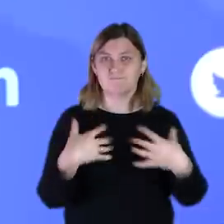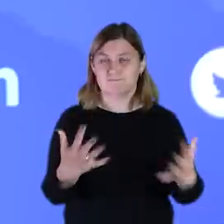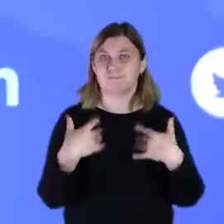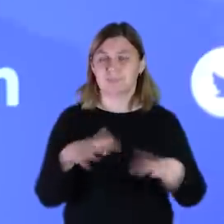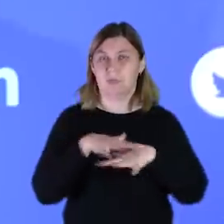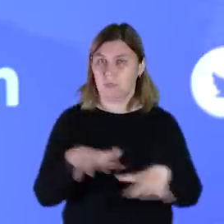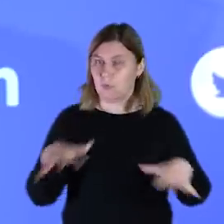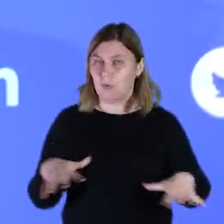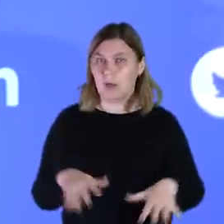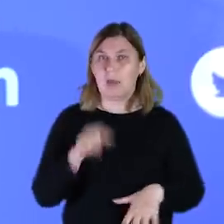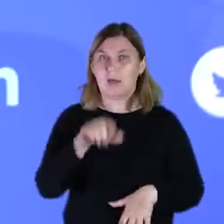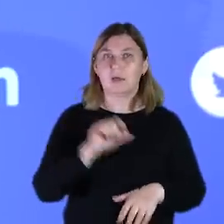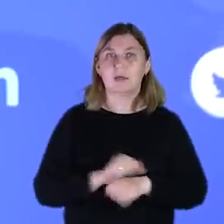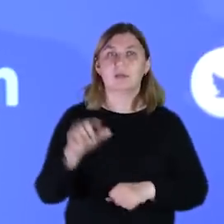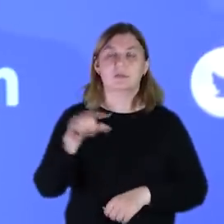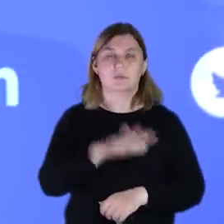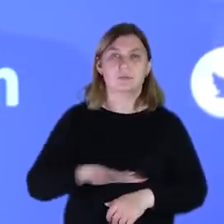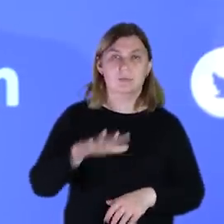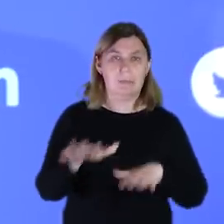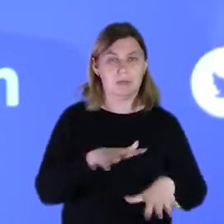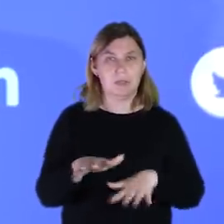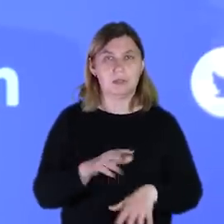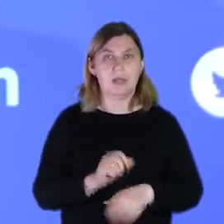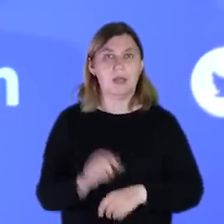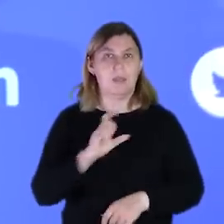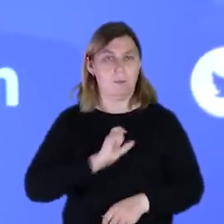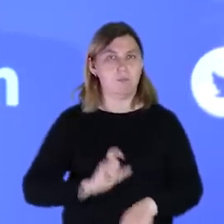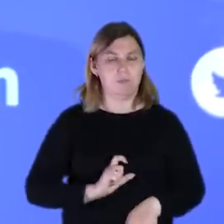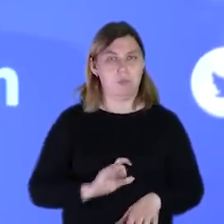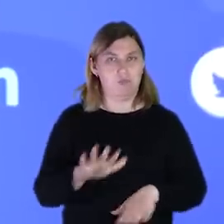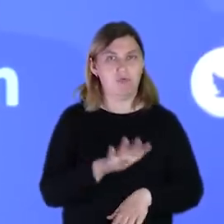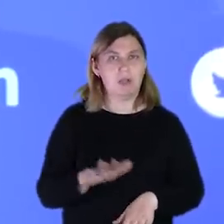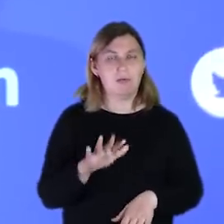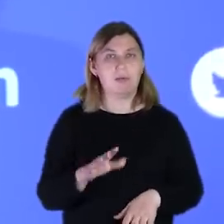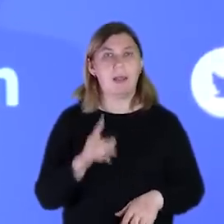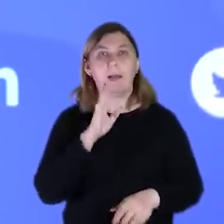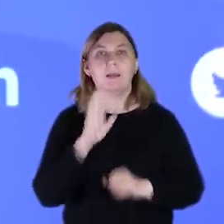często odbywające się w siedzibie SRI DOK, w kancelarii. Na zasadzie prawie że